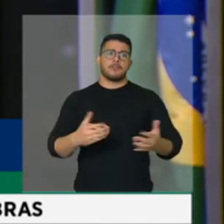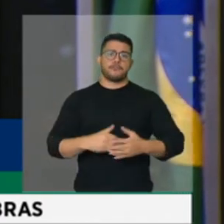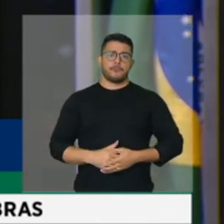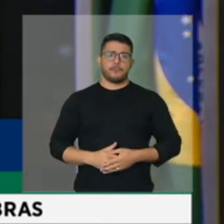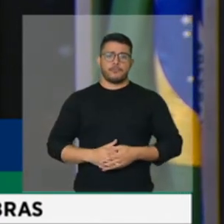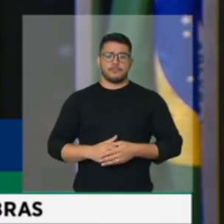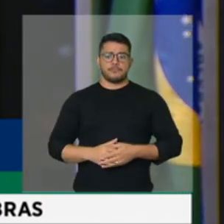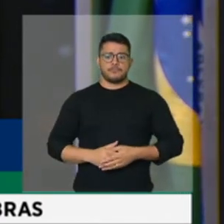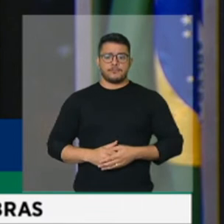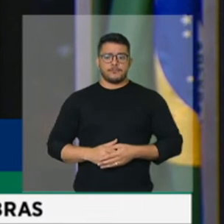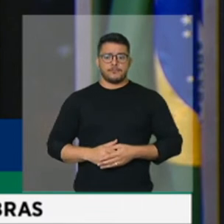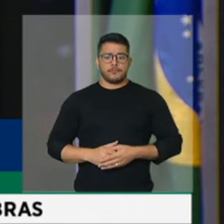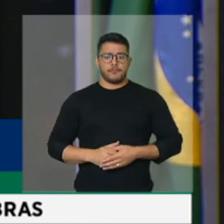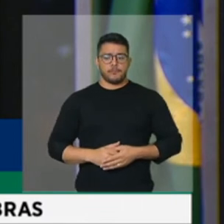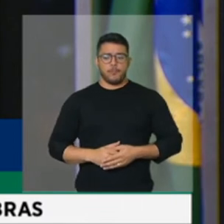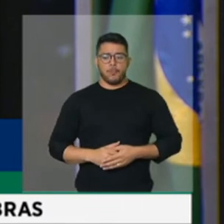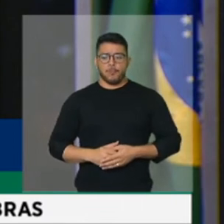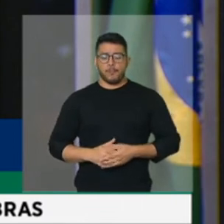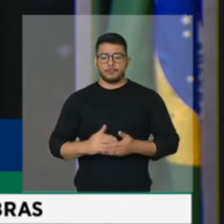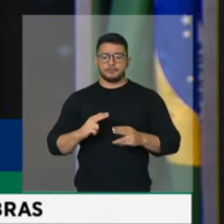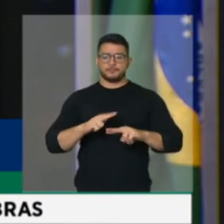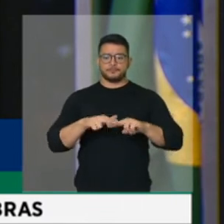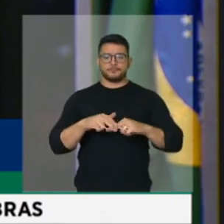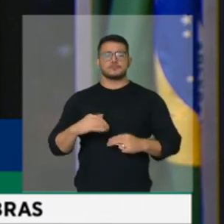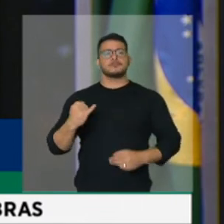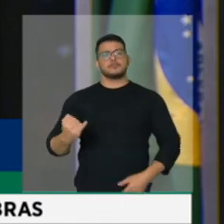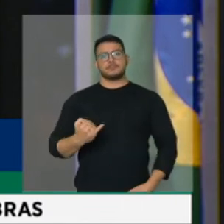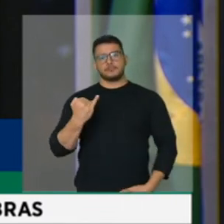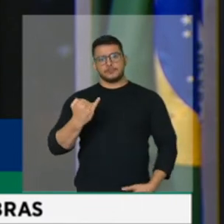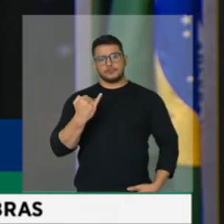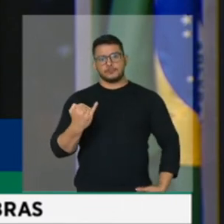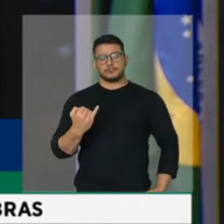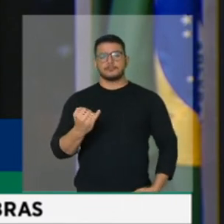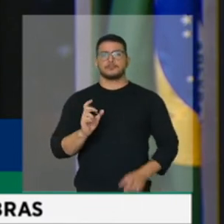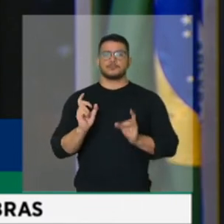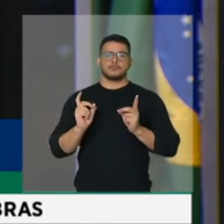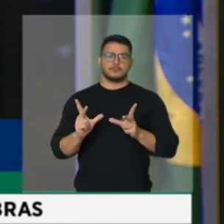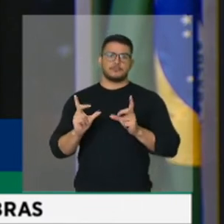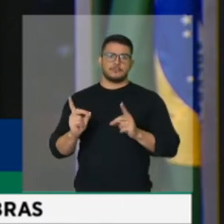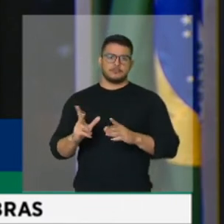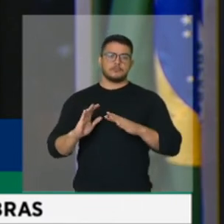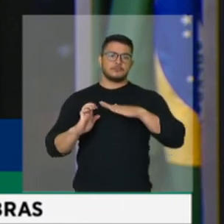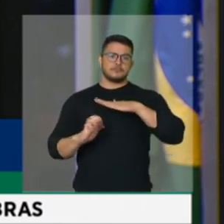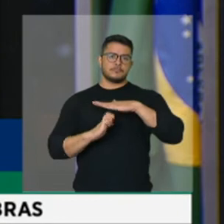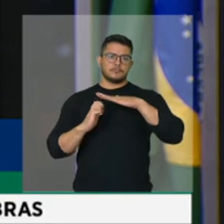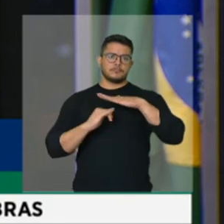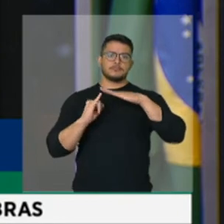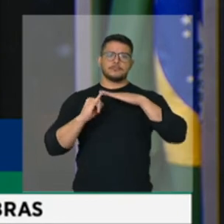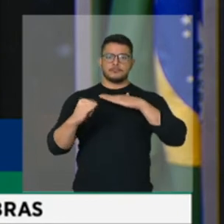É ISSO, GENTE. VACINANDO A POPULAÇÃO, A ECONOMIA VOLTANDO A CRESCER, A GENTE PRECISA DE ENERGIA ELÉTRICA PARA AS EMPRESAS. GERAR EMPREGO, ENTÃO O BRASIL VAI